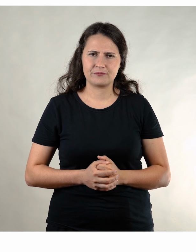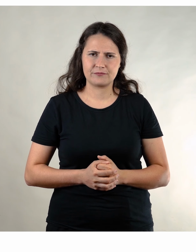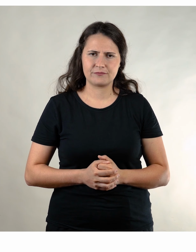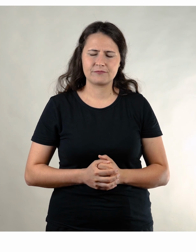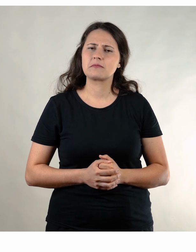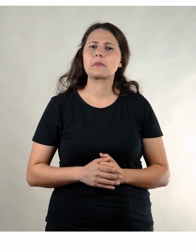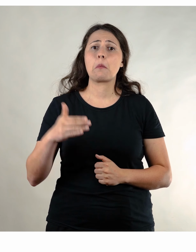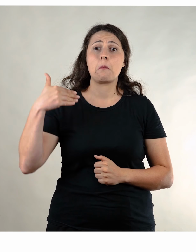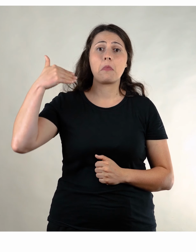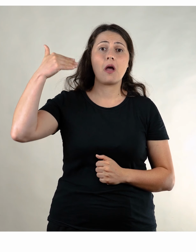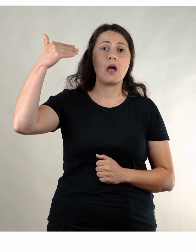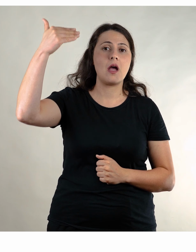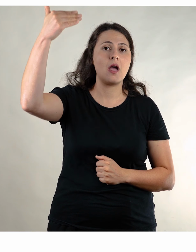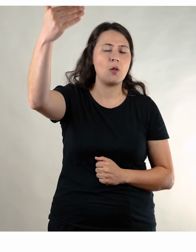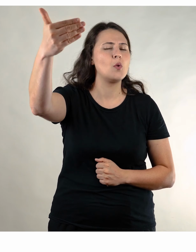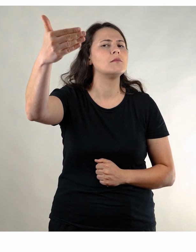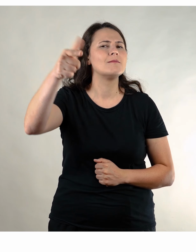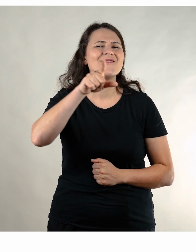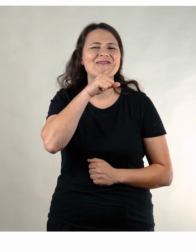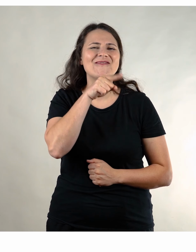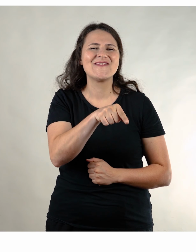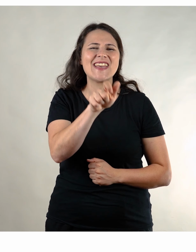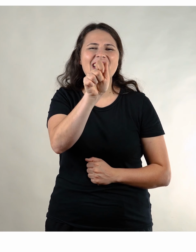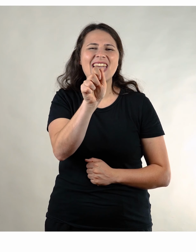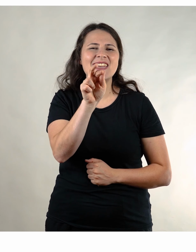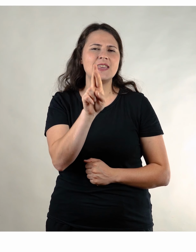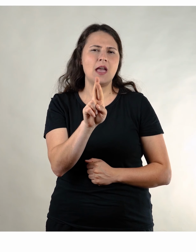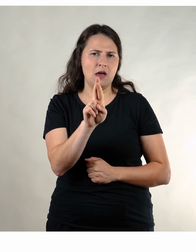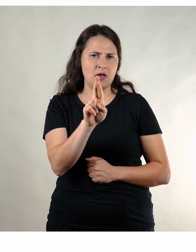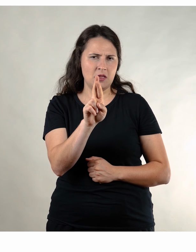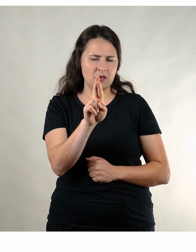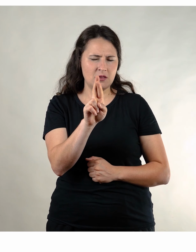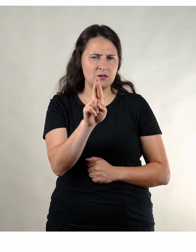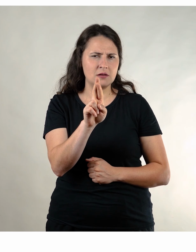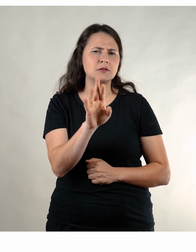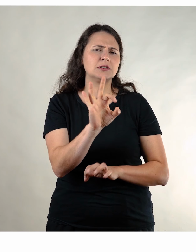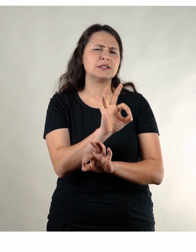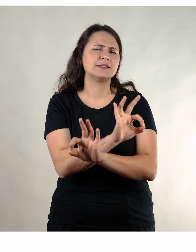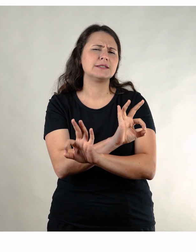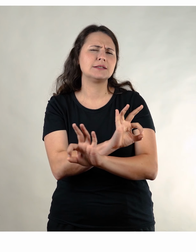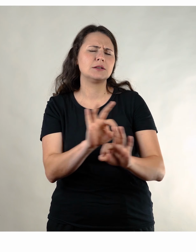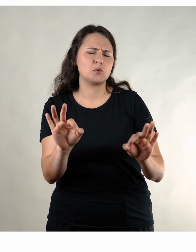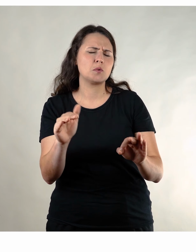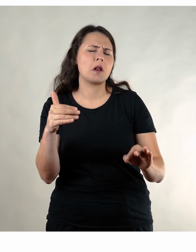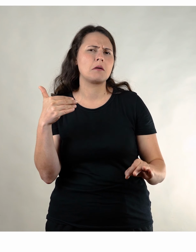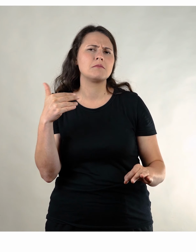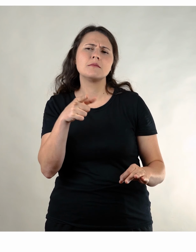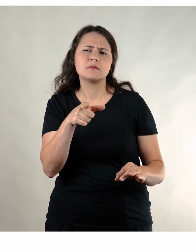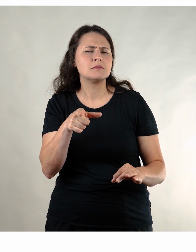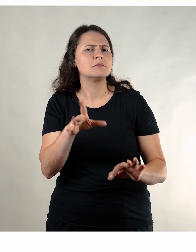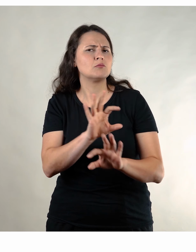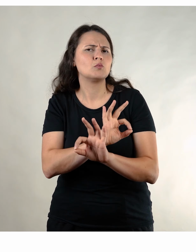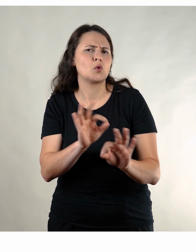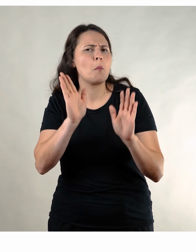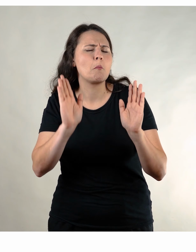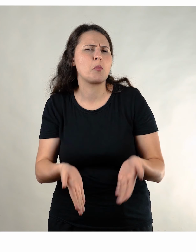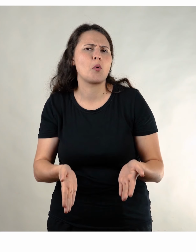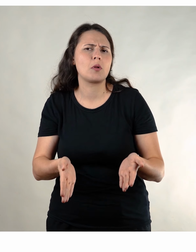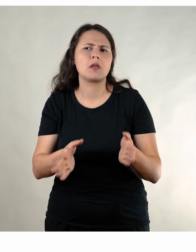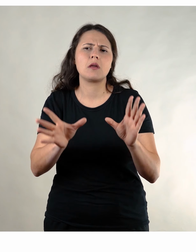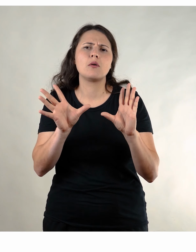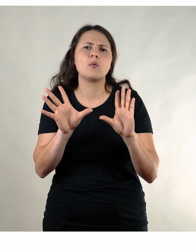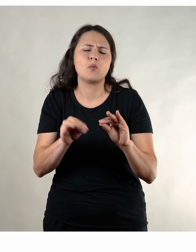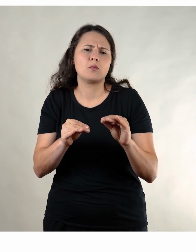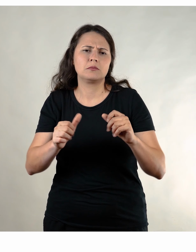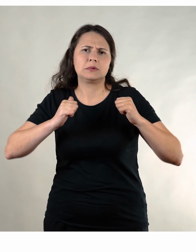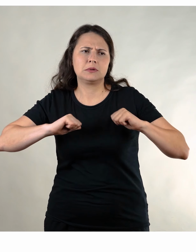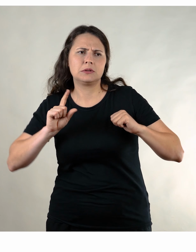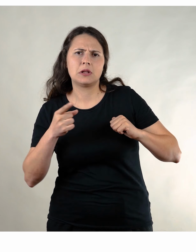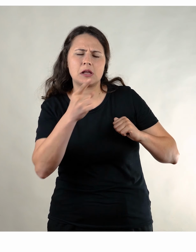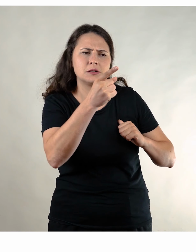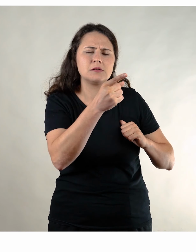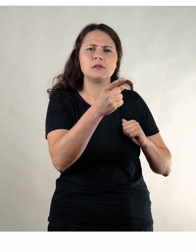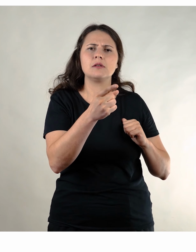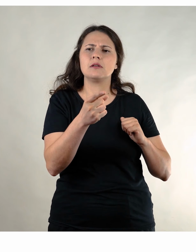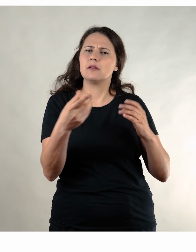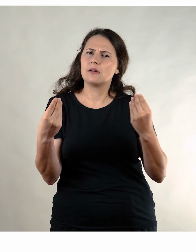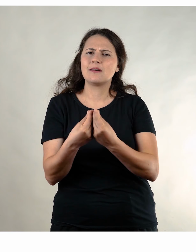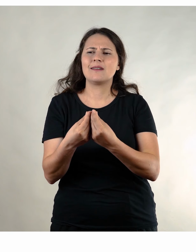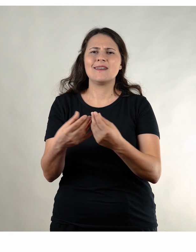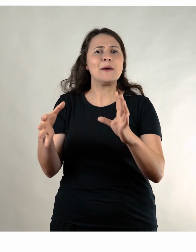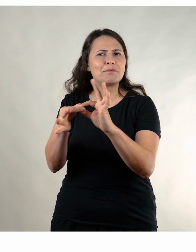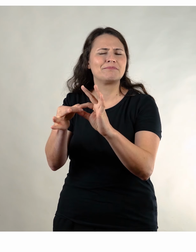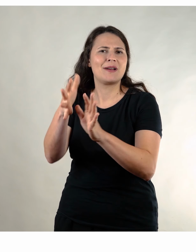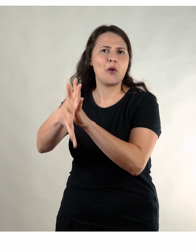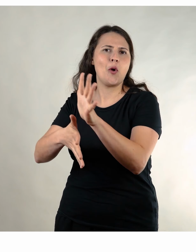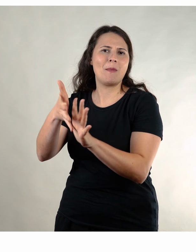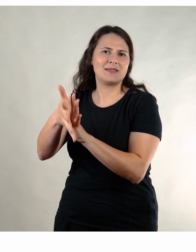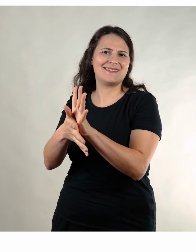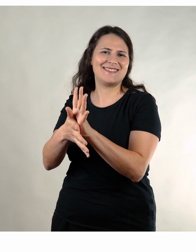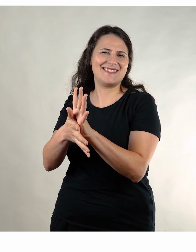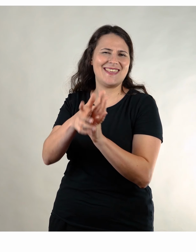Στο μέλλον, η επαυξημένη πραγματικότητα θα μπορούσε να χρησιμοποιηθεί σε συνεργασία με τη νοηματική γλώσσα.